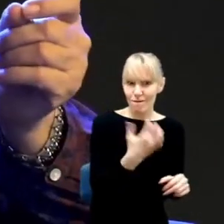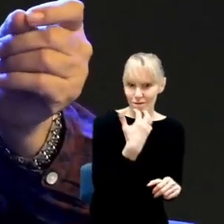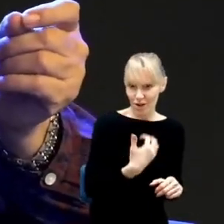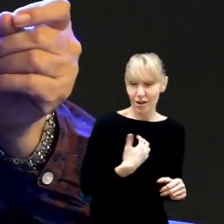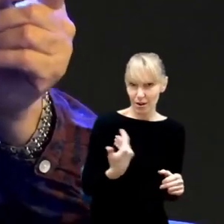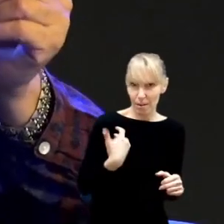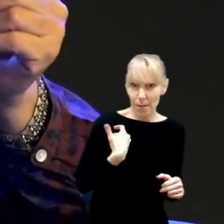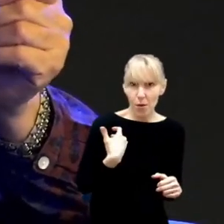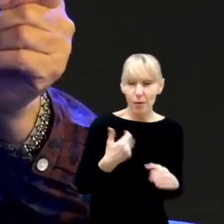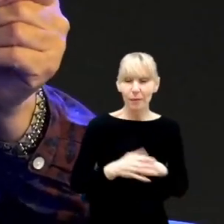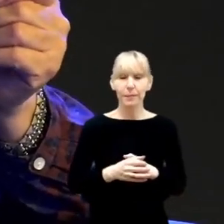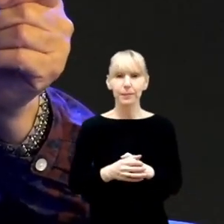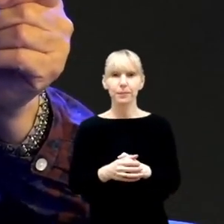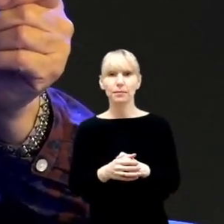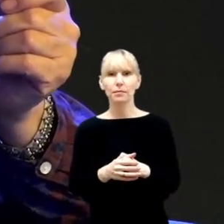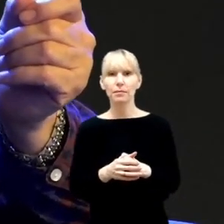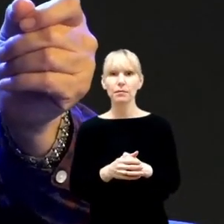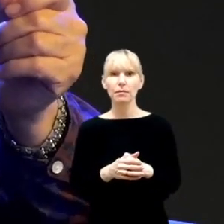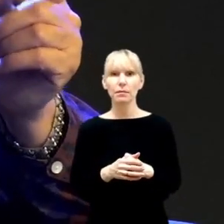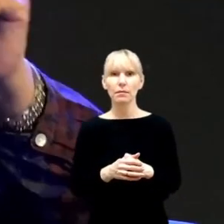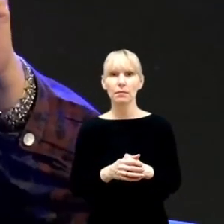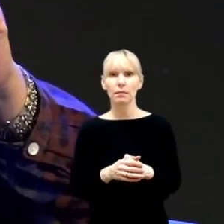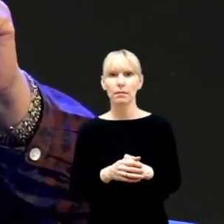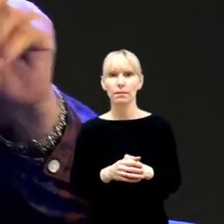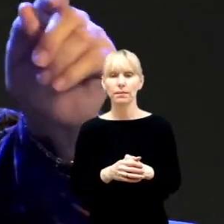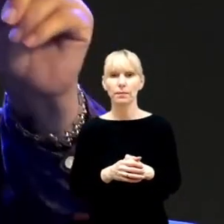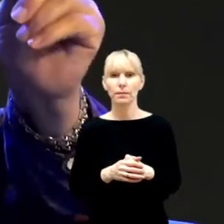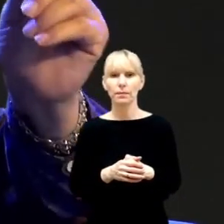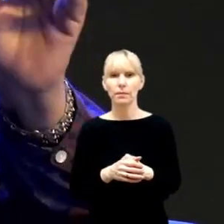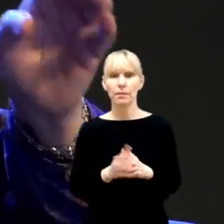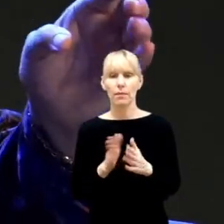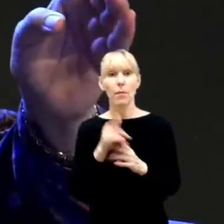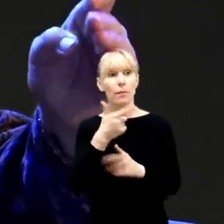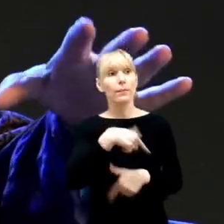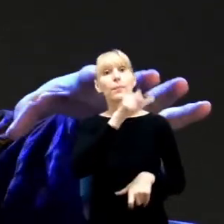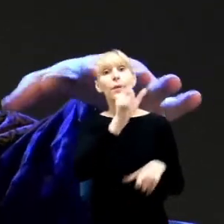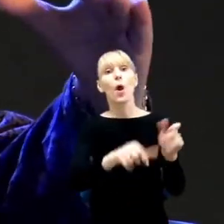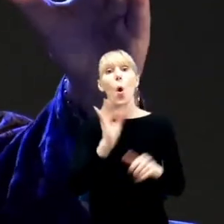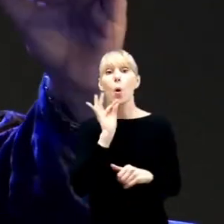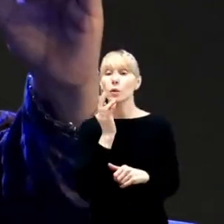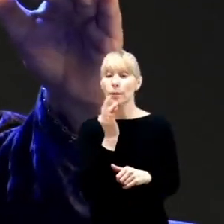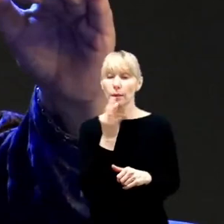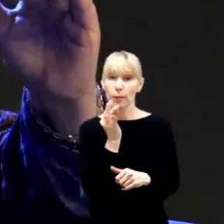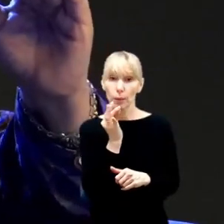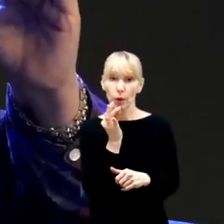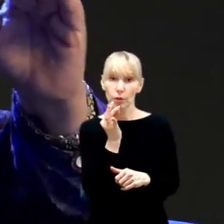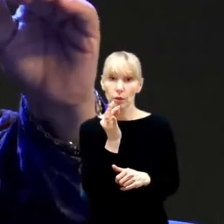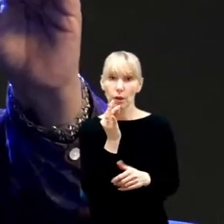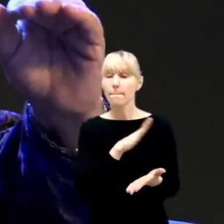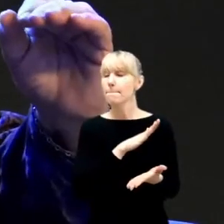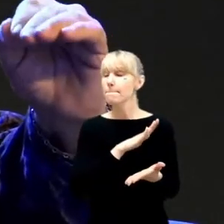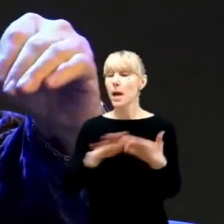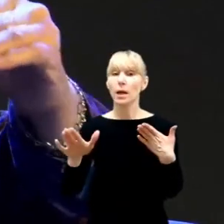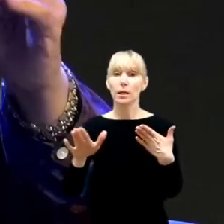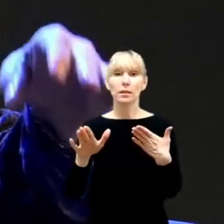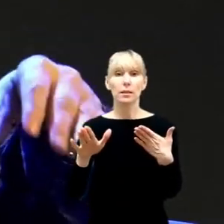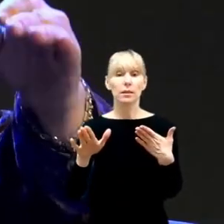że osoby młode tym razem bez zdolności kredytowej nie będą